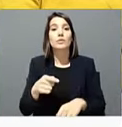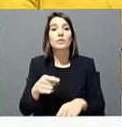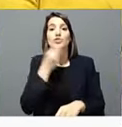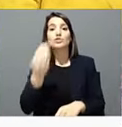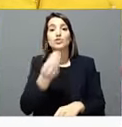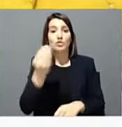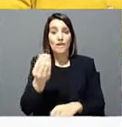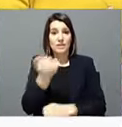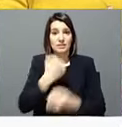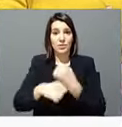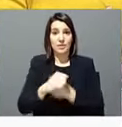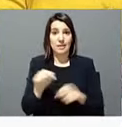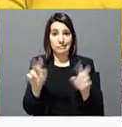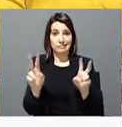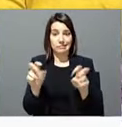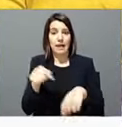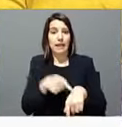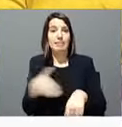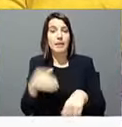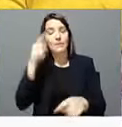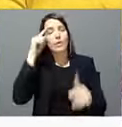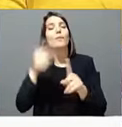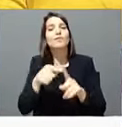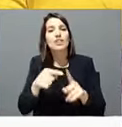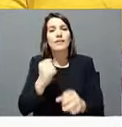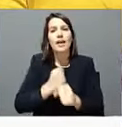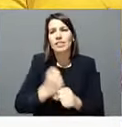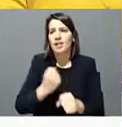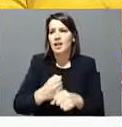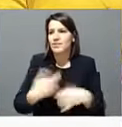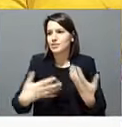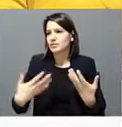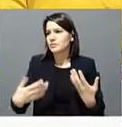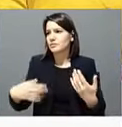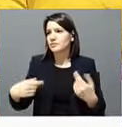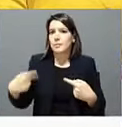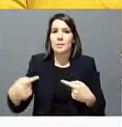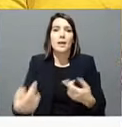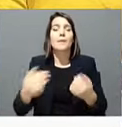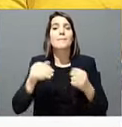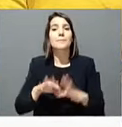utilizado para tarefas correntes, mas